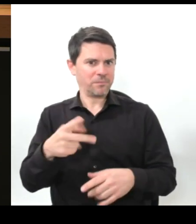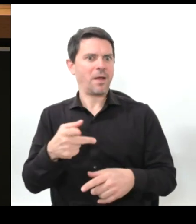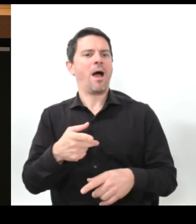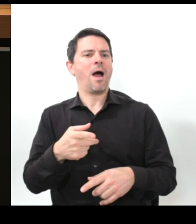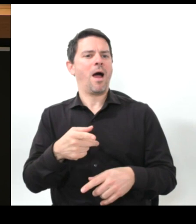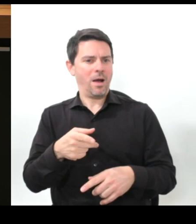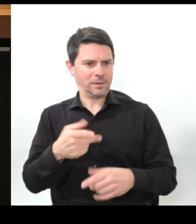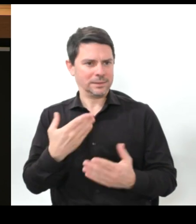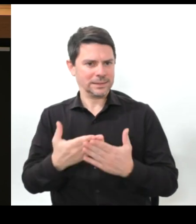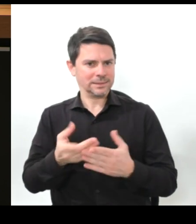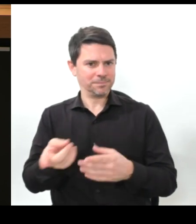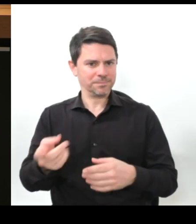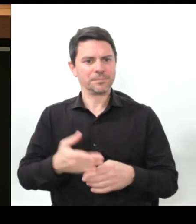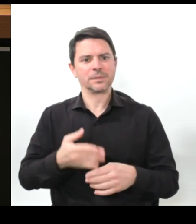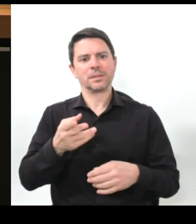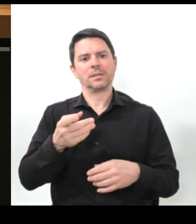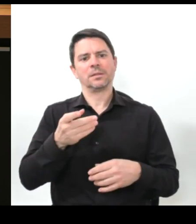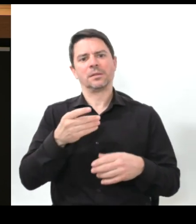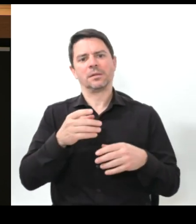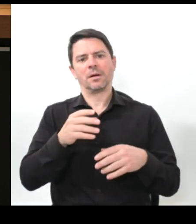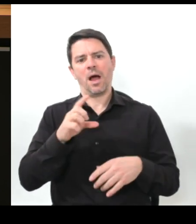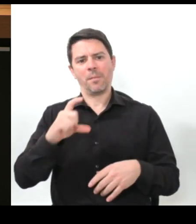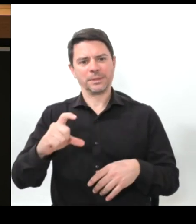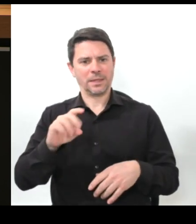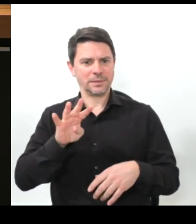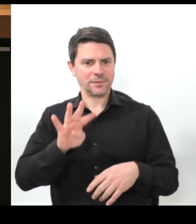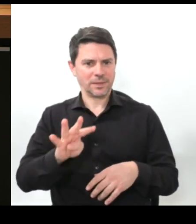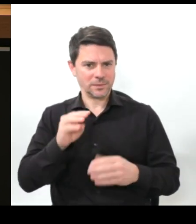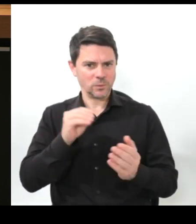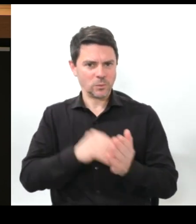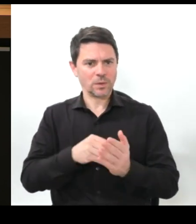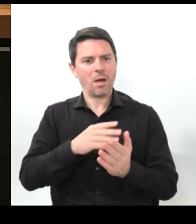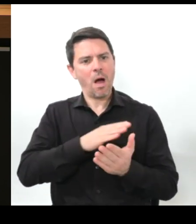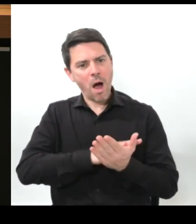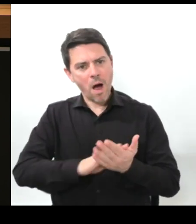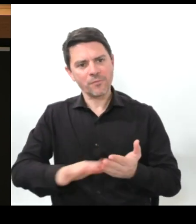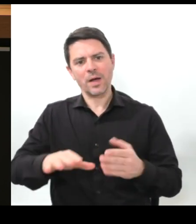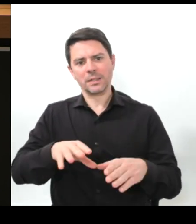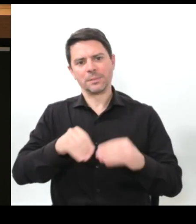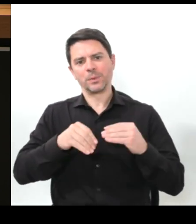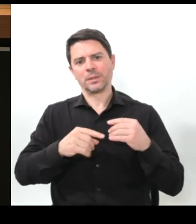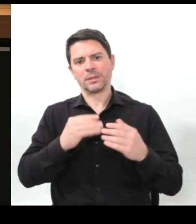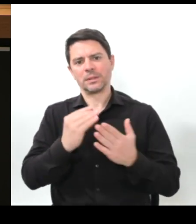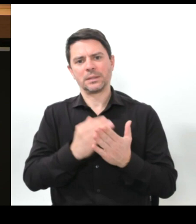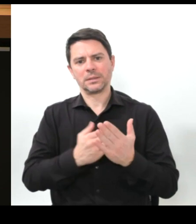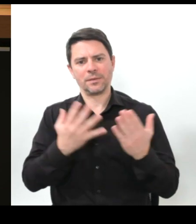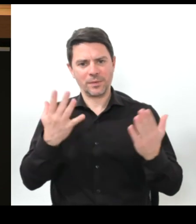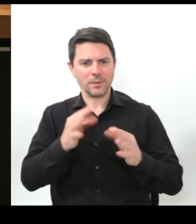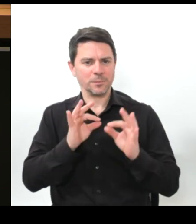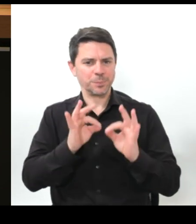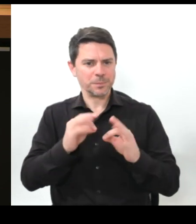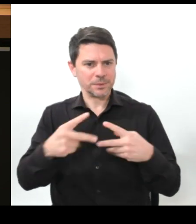Wohnraumförderung diskriminierungsfrei, öffentlichen und privaten Investoren gleichermaßen zur Verfügung